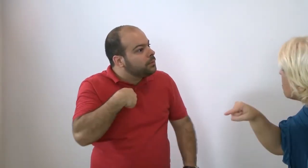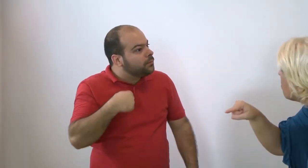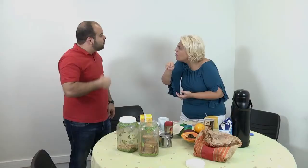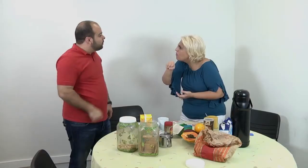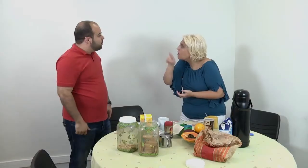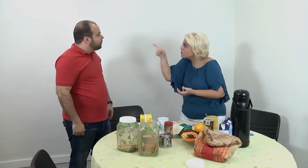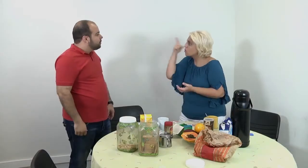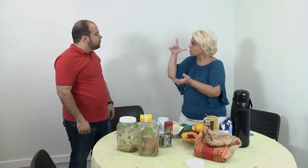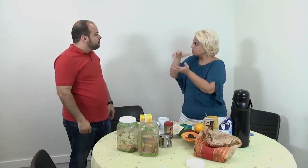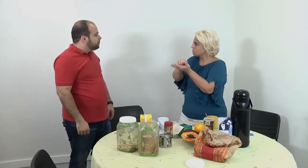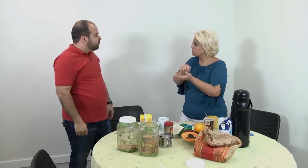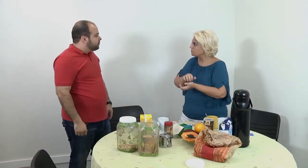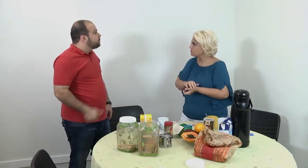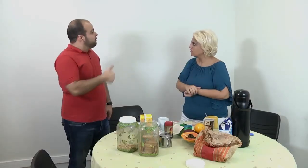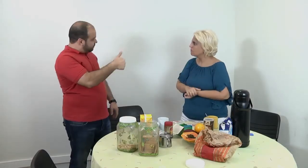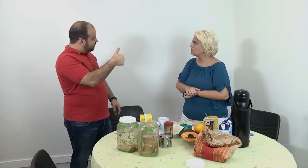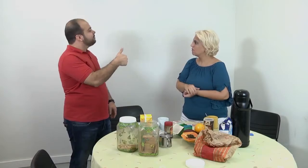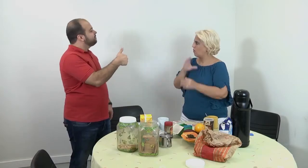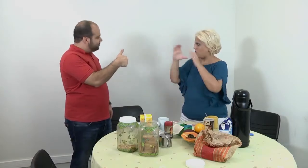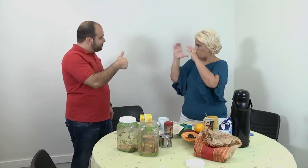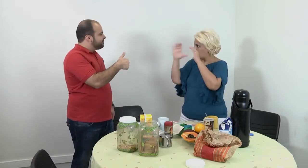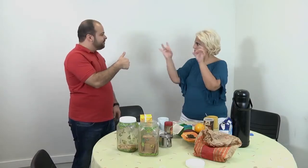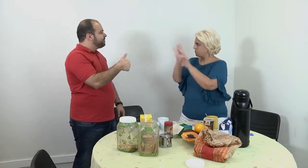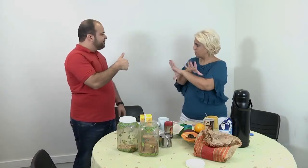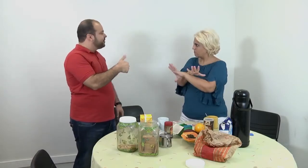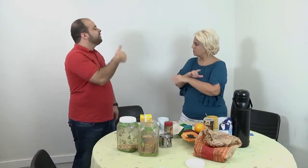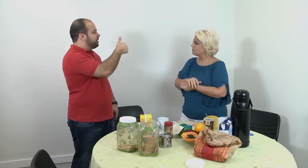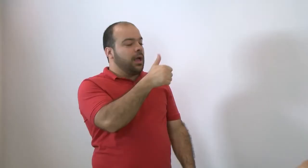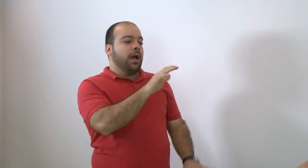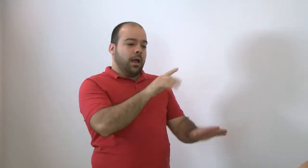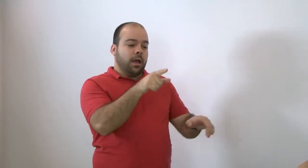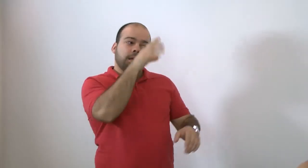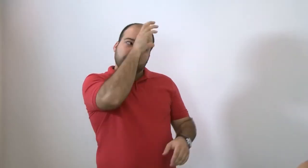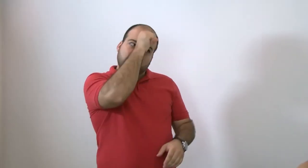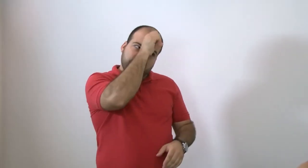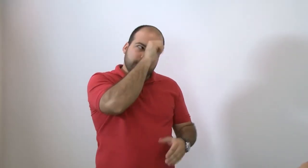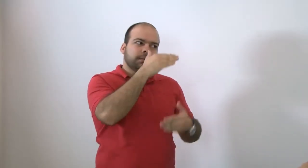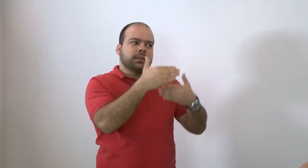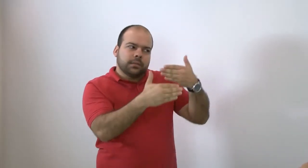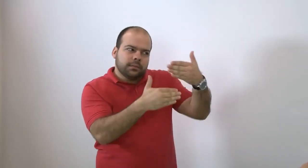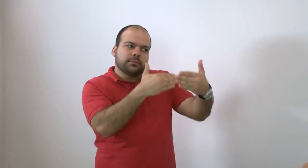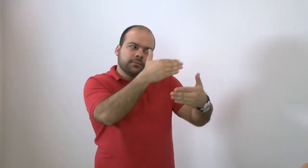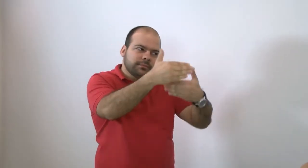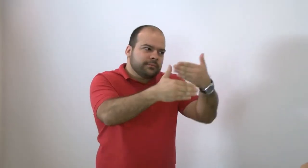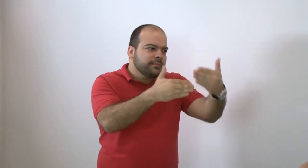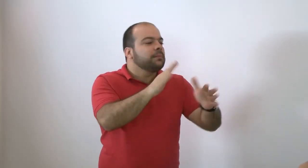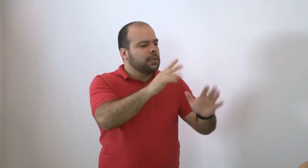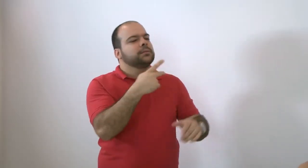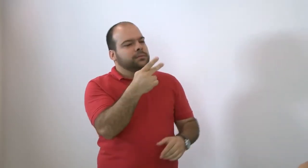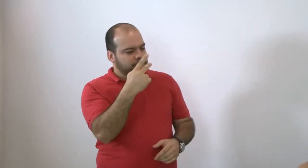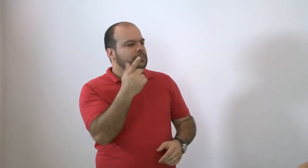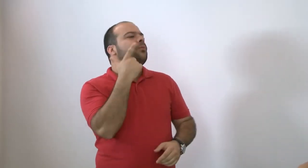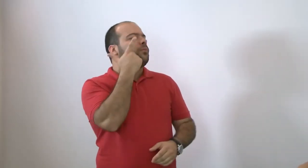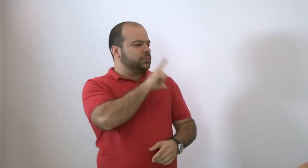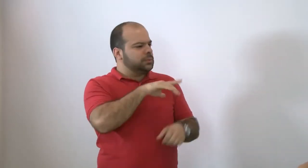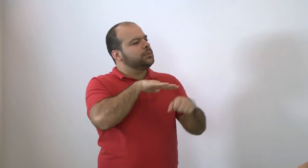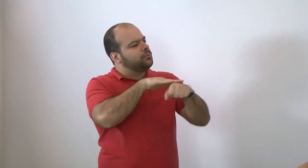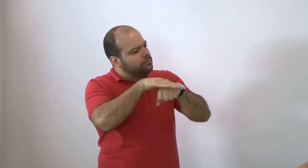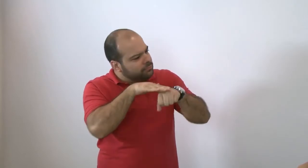Você conseguiu fazer a matrícula quando se comunicou? que bom! Ele está aprendendo devagarinho, mas ele conseguiu conversar, se comunicar.